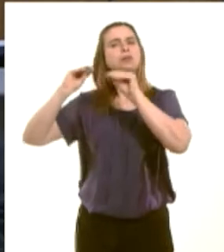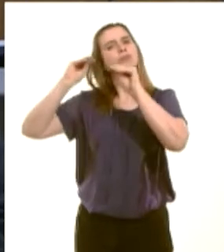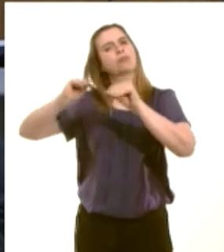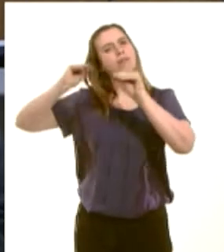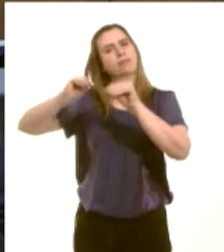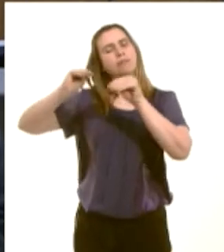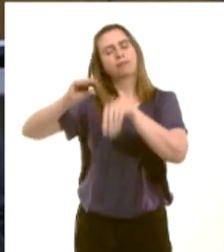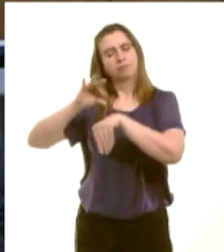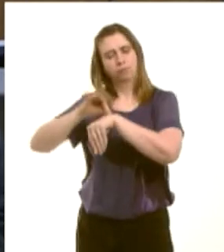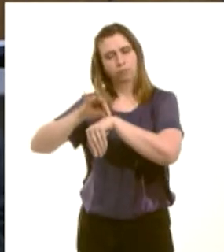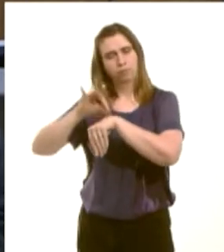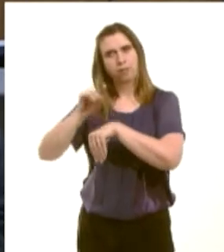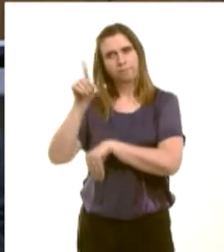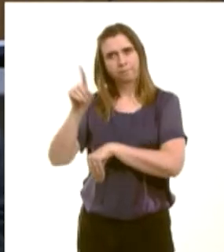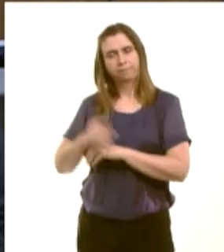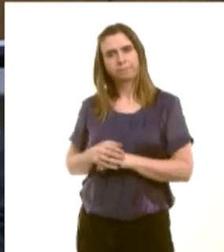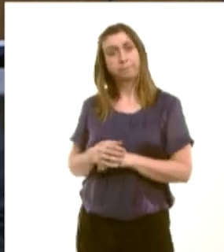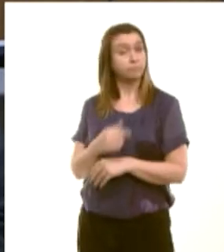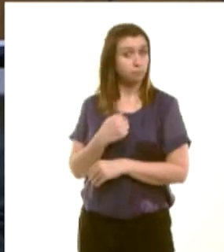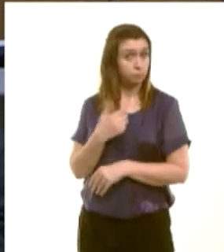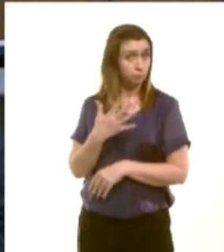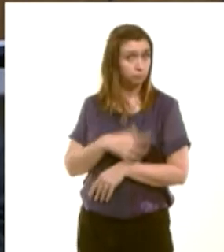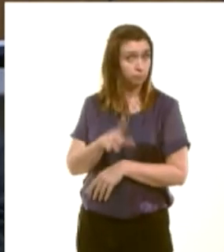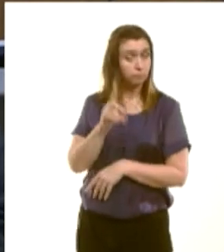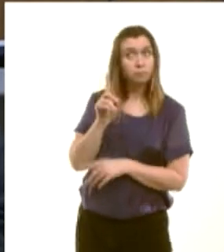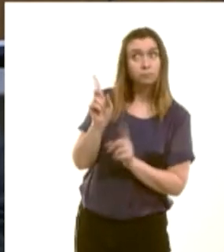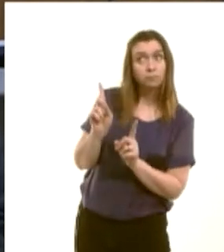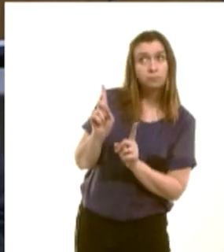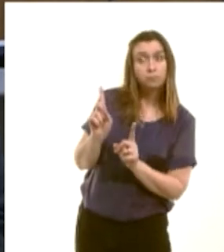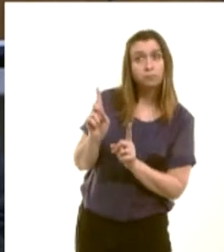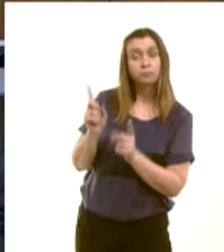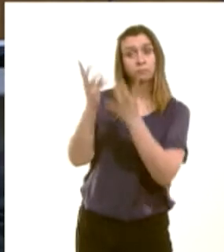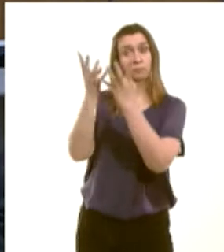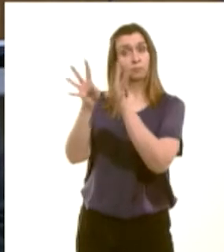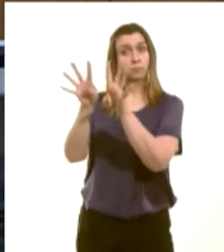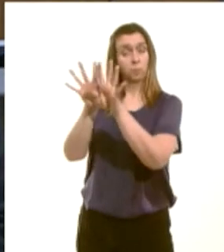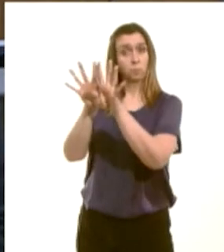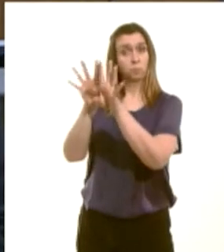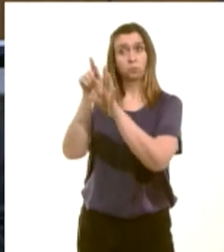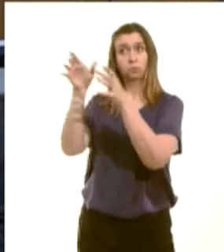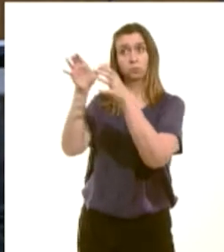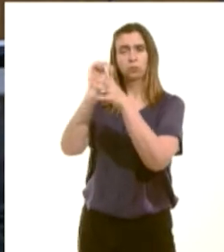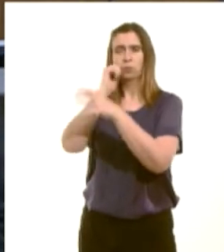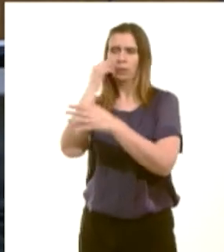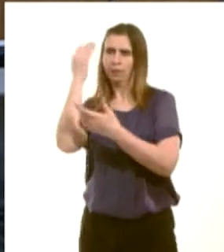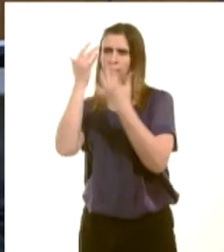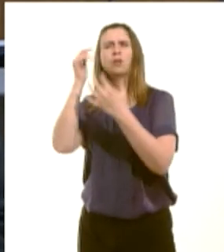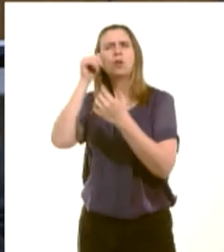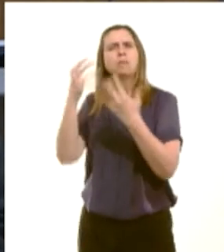bod y ddeoniaeth yn rhan oír ystyriaeth hynny er mwyn gweld a oes ffordd i sicrhau bod y